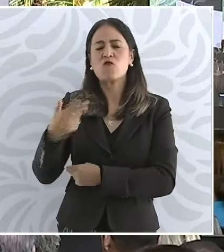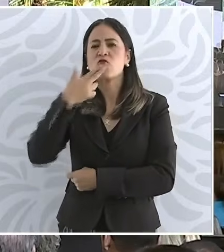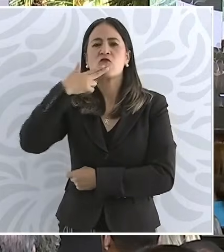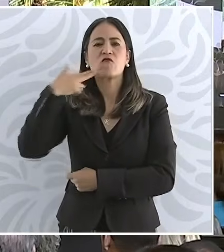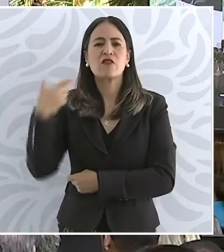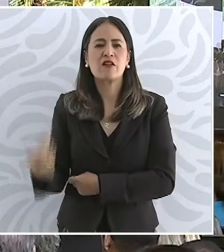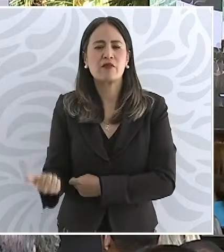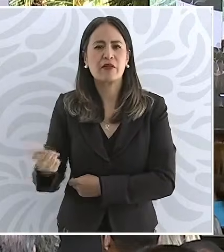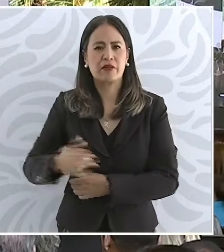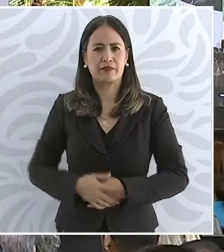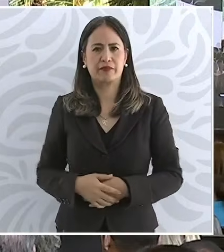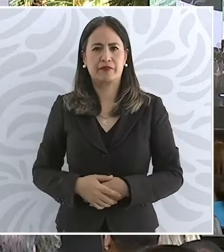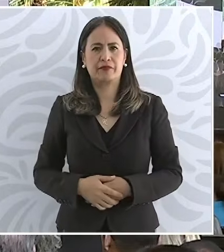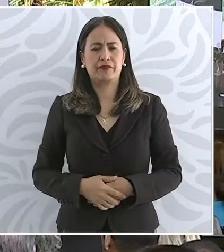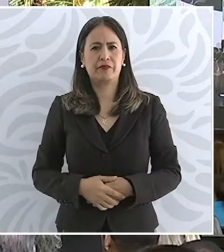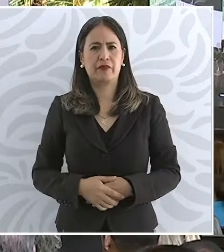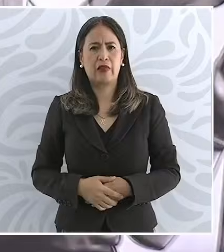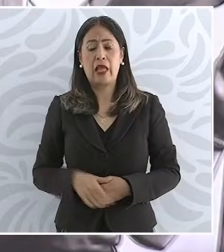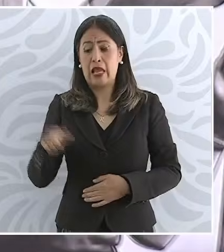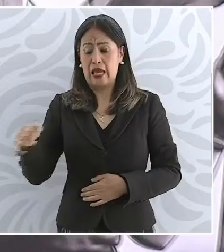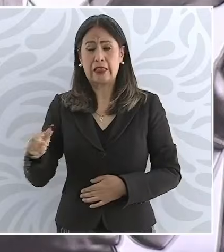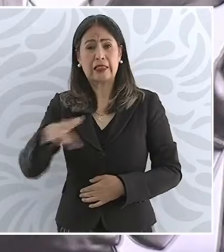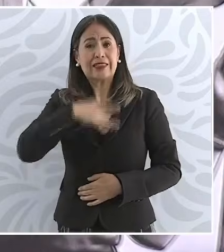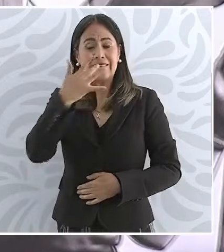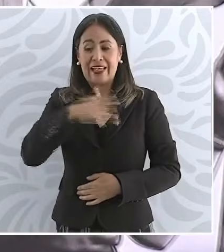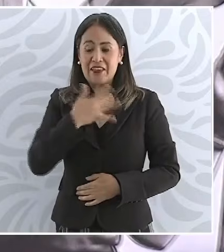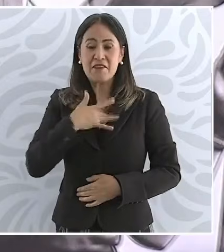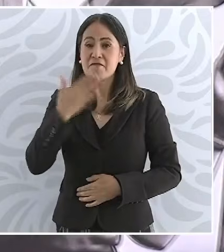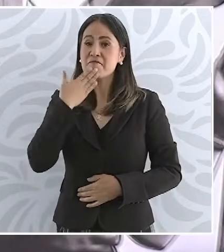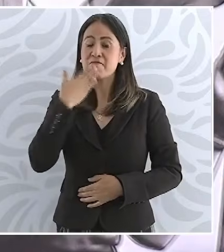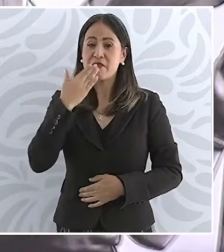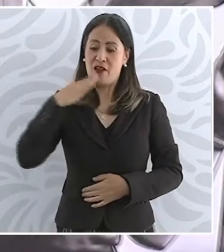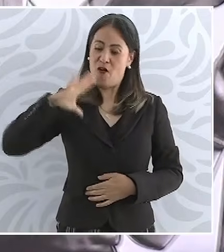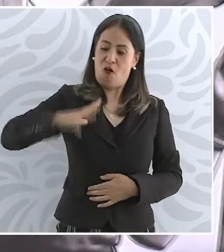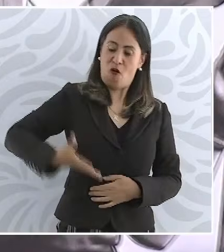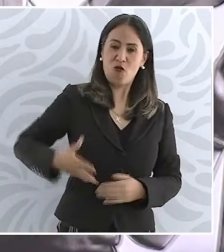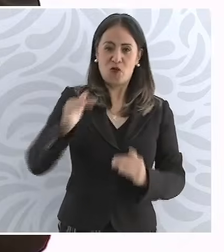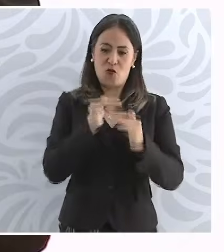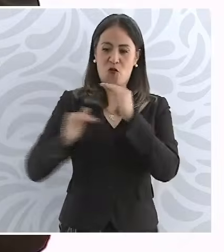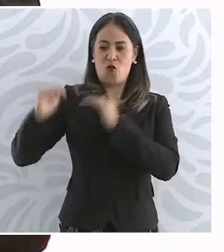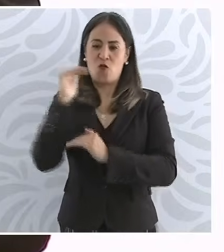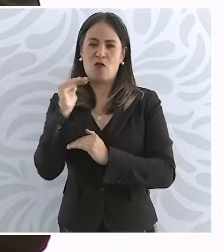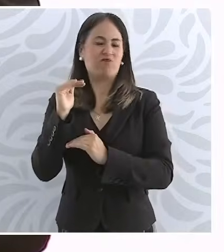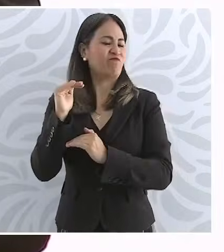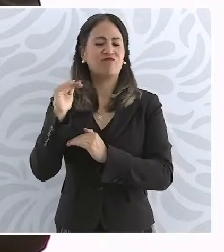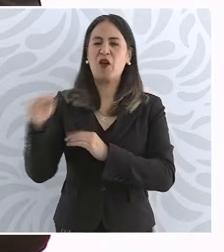lo que debía ser motivo de orgullo nacional lo convirtieron en blanco de ataques sistemáticos